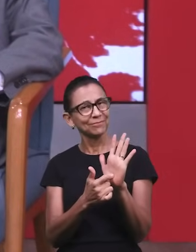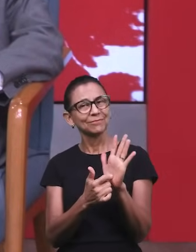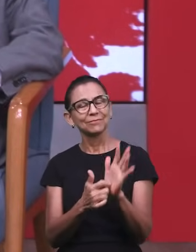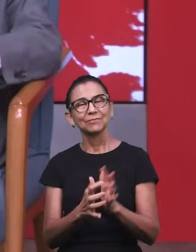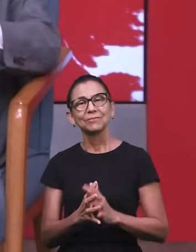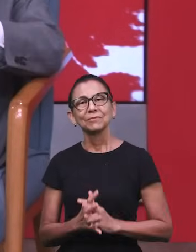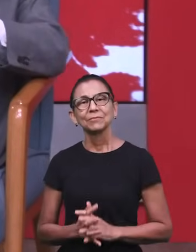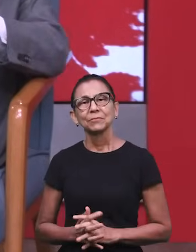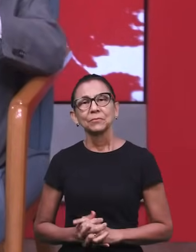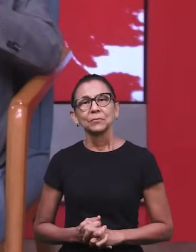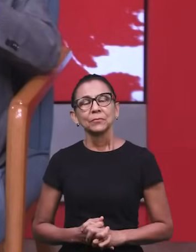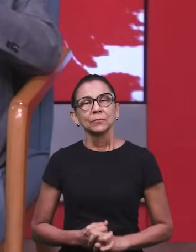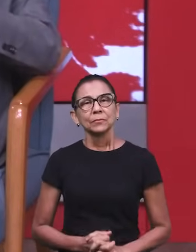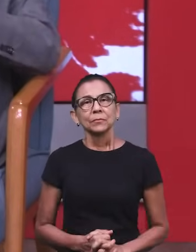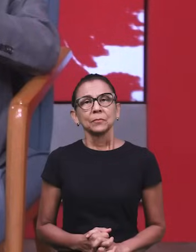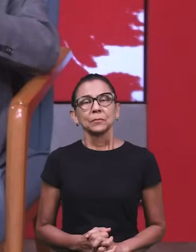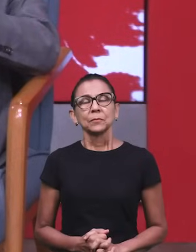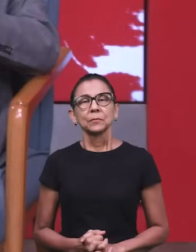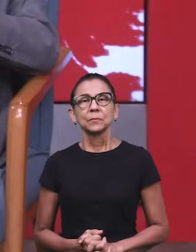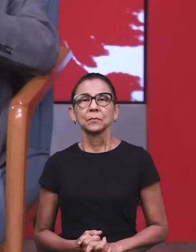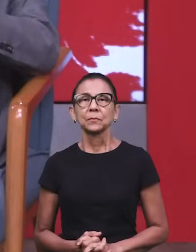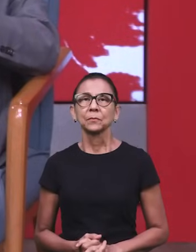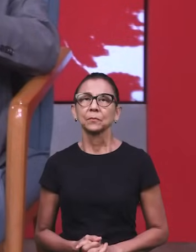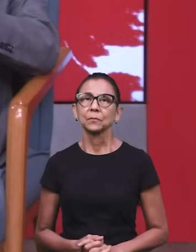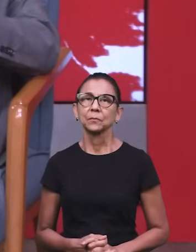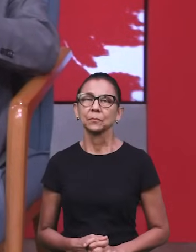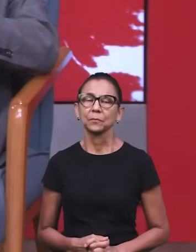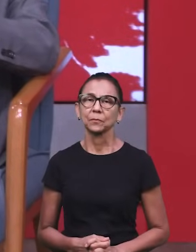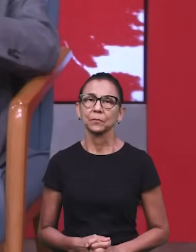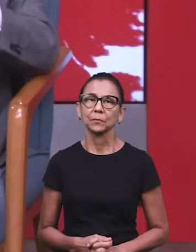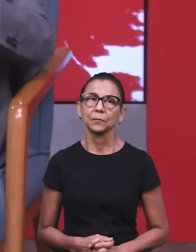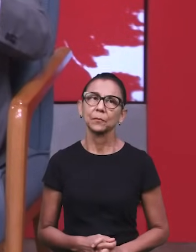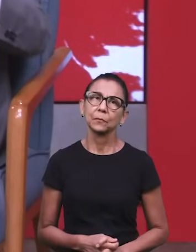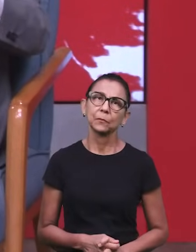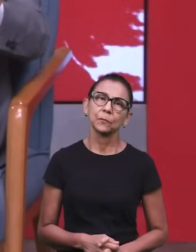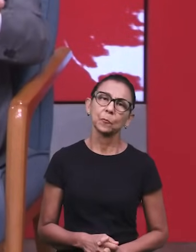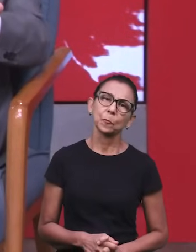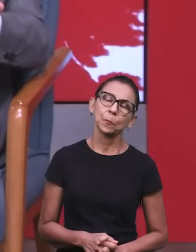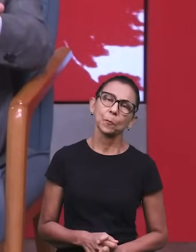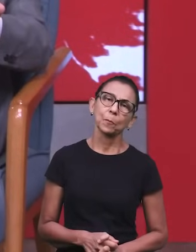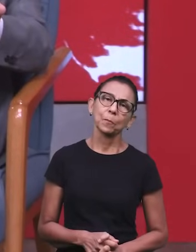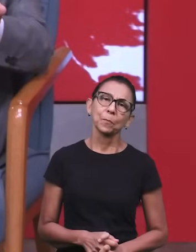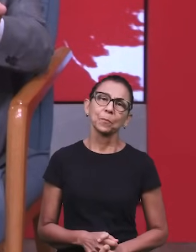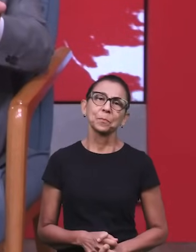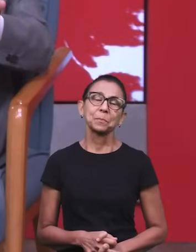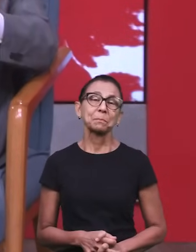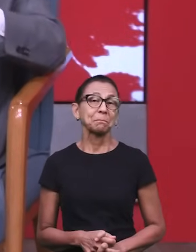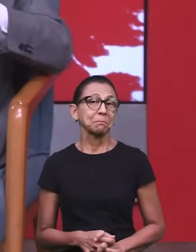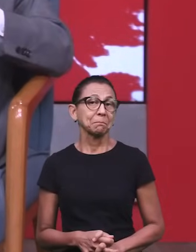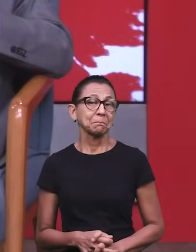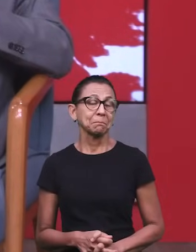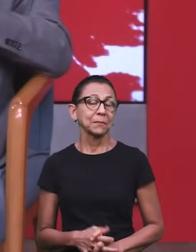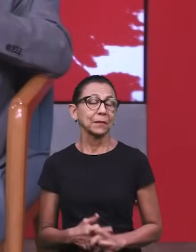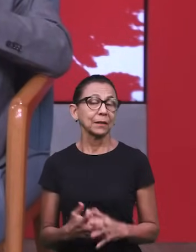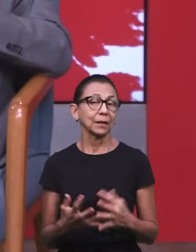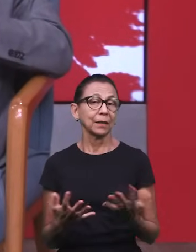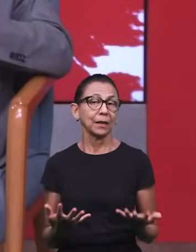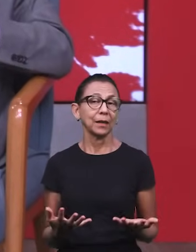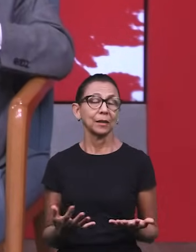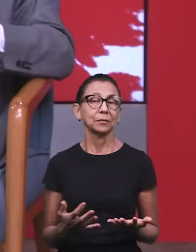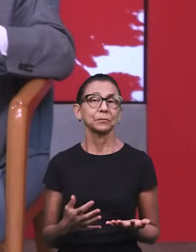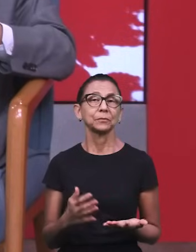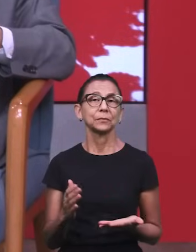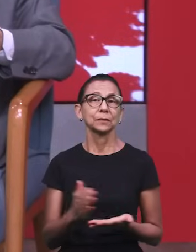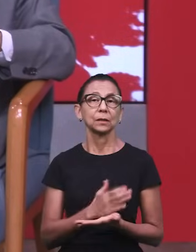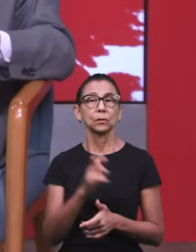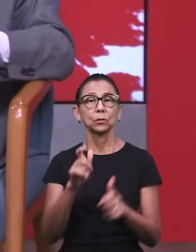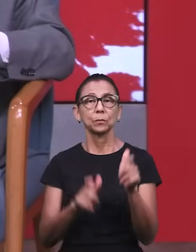não não se pode eh só só se você não olhar para a palavra ou só se você esver muito desapercebido